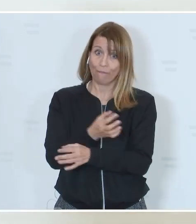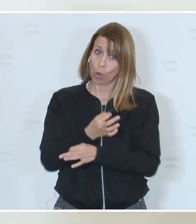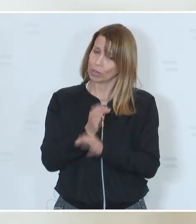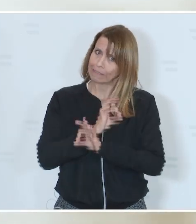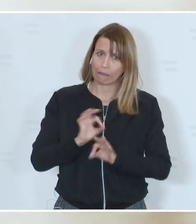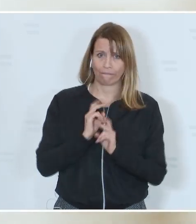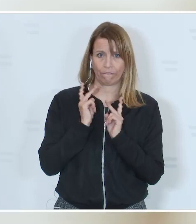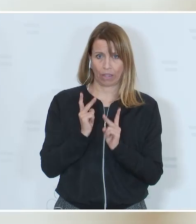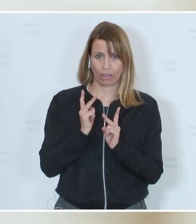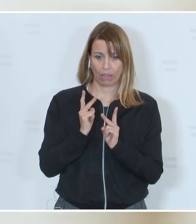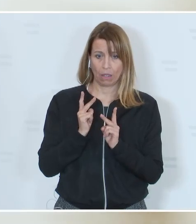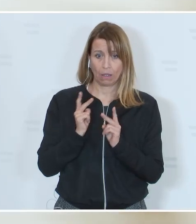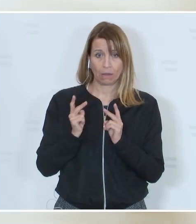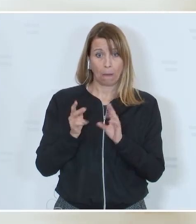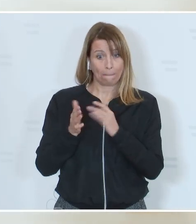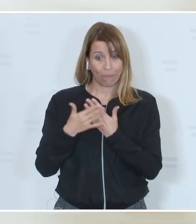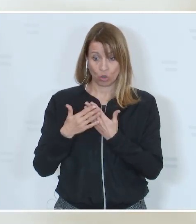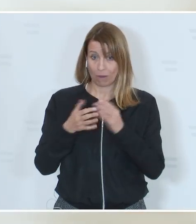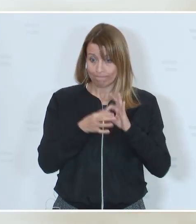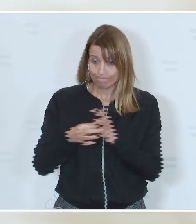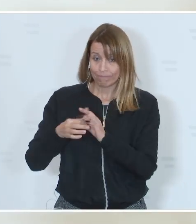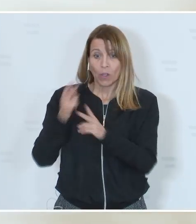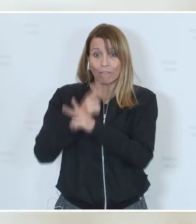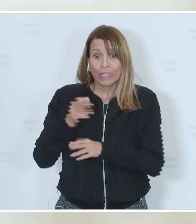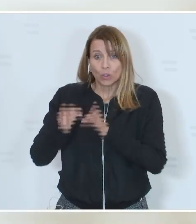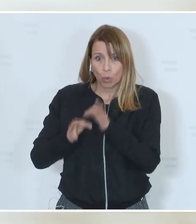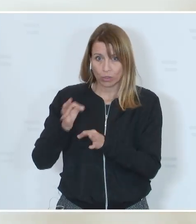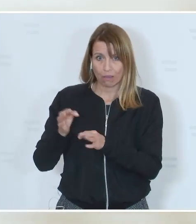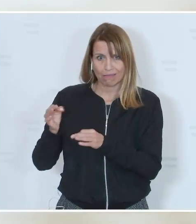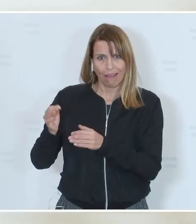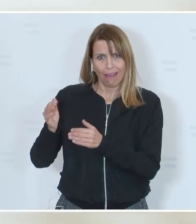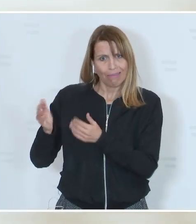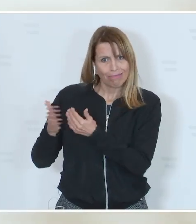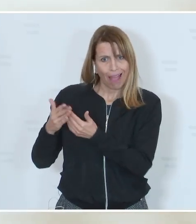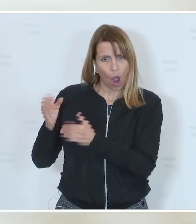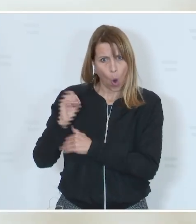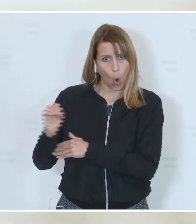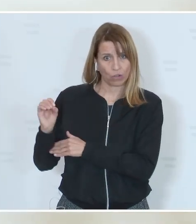wenn es jetzt zum Friedensprozess im Nahen Osten kommt, dann ist es natürlich ein sehr schwieriger